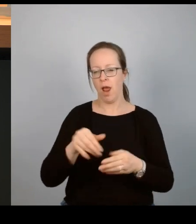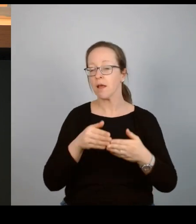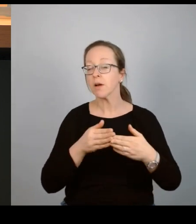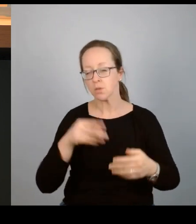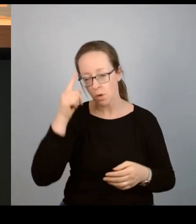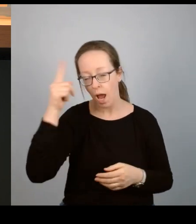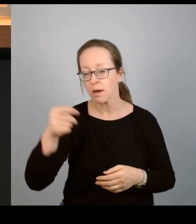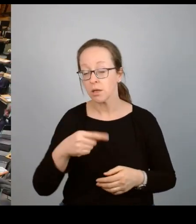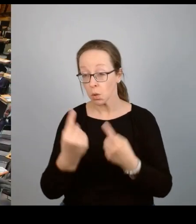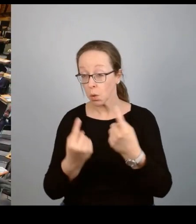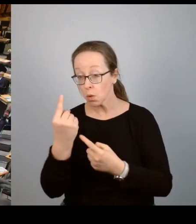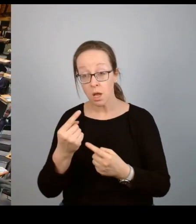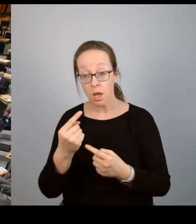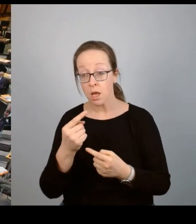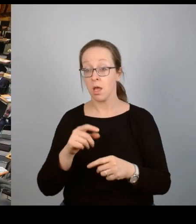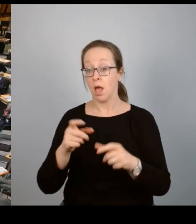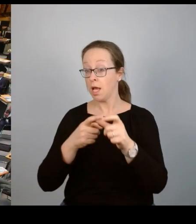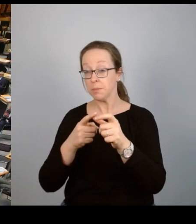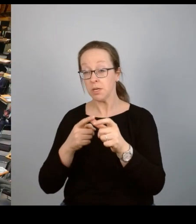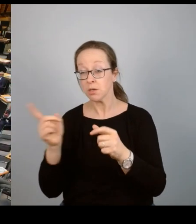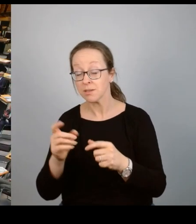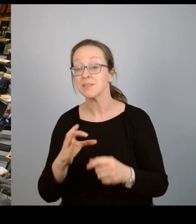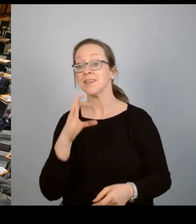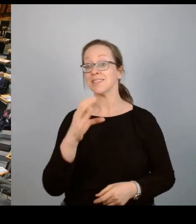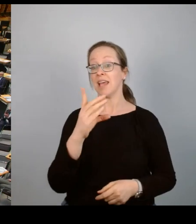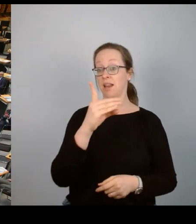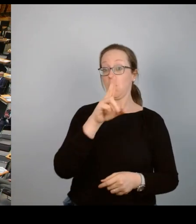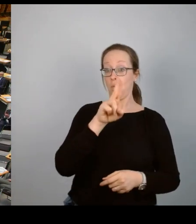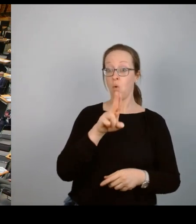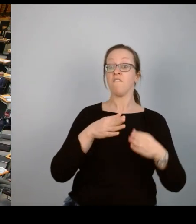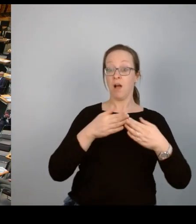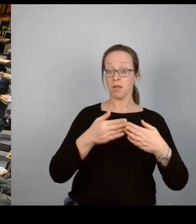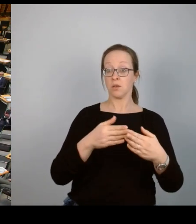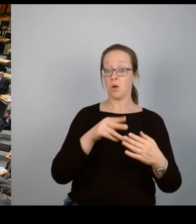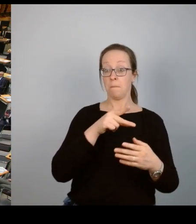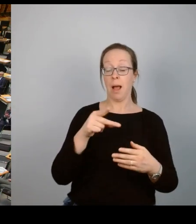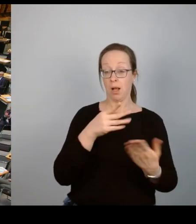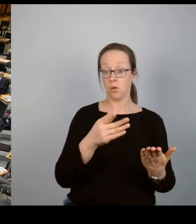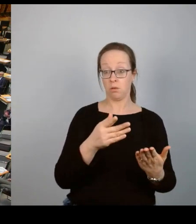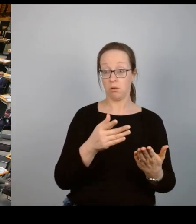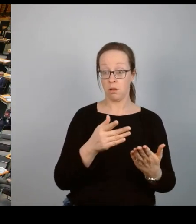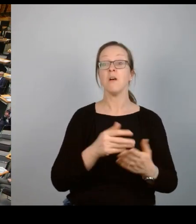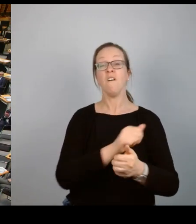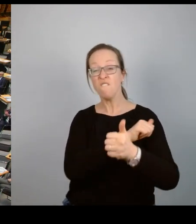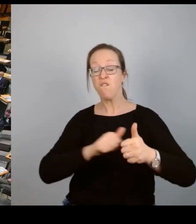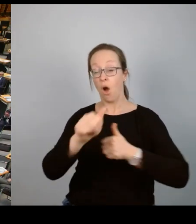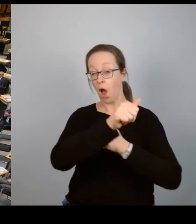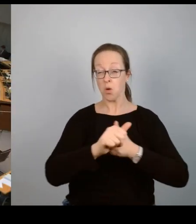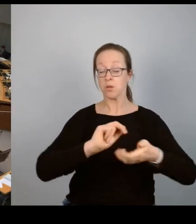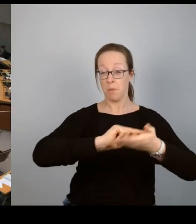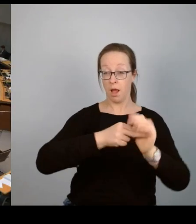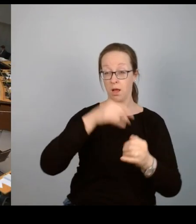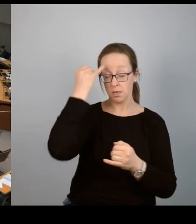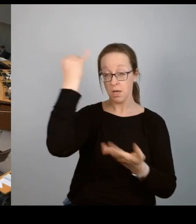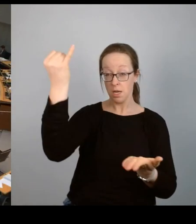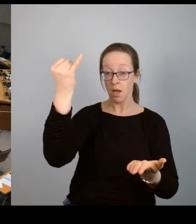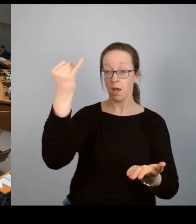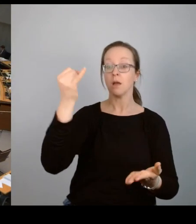so gesagt und gestatten Sie mir noch eine kurze Anmerkung , dann bin ich auch sofort fertig: Lieber Kollege